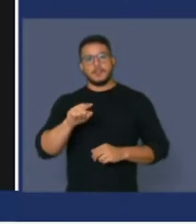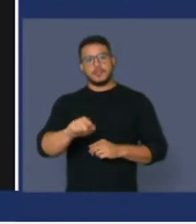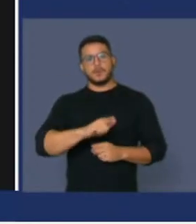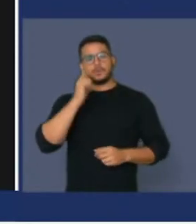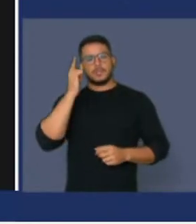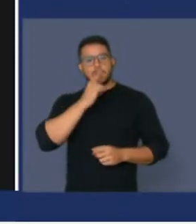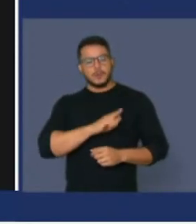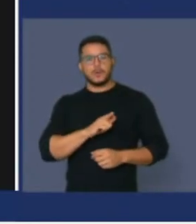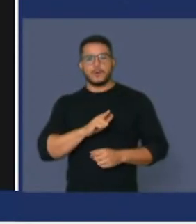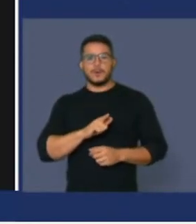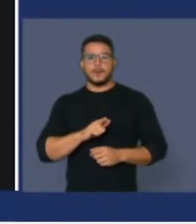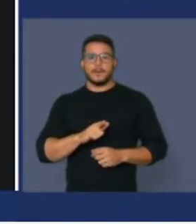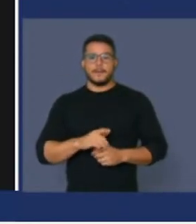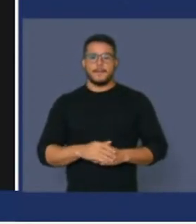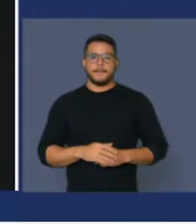CONTRIBUÍDO E MUITO PARA O PAÍS, PRINCIPALMENTE NA